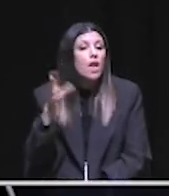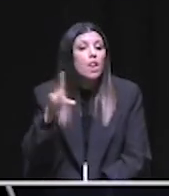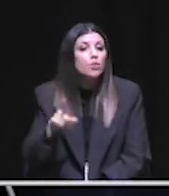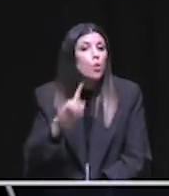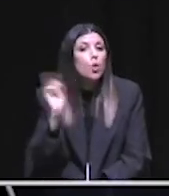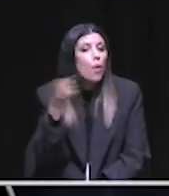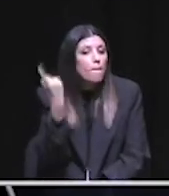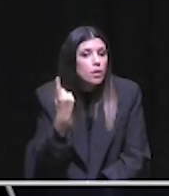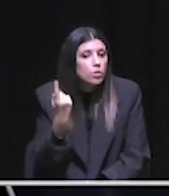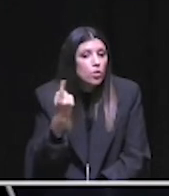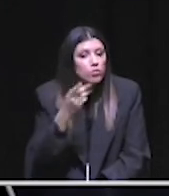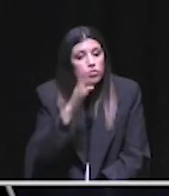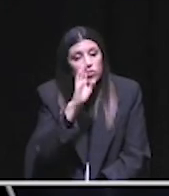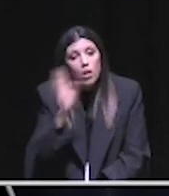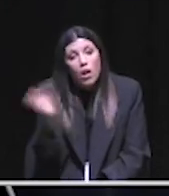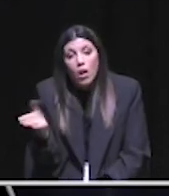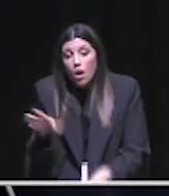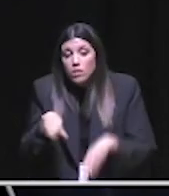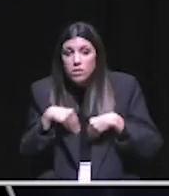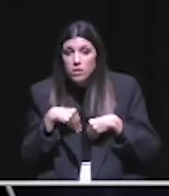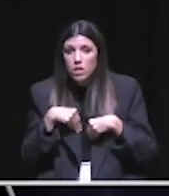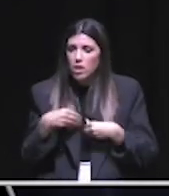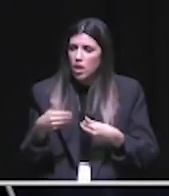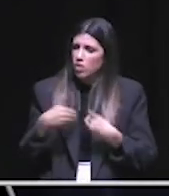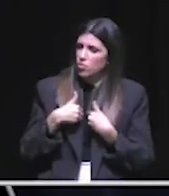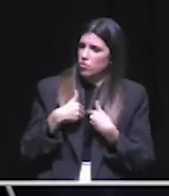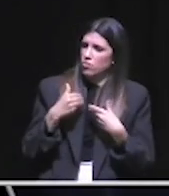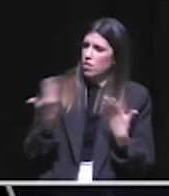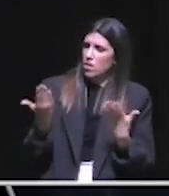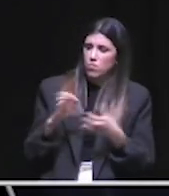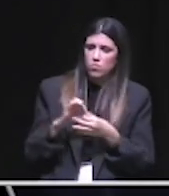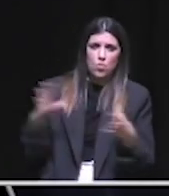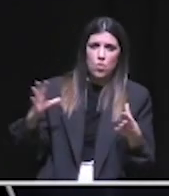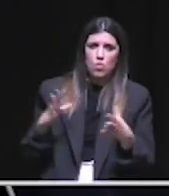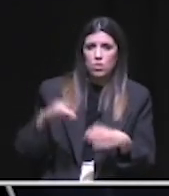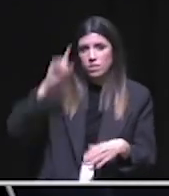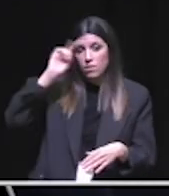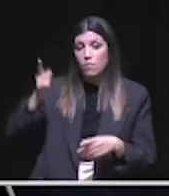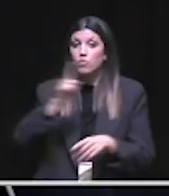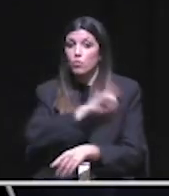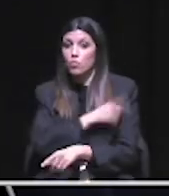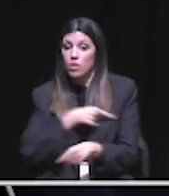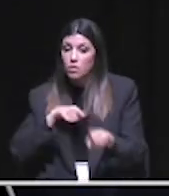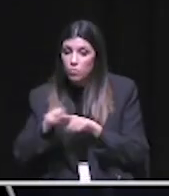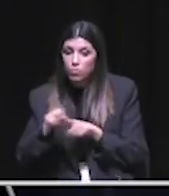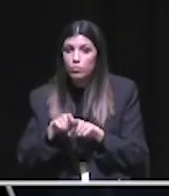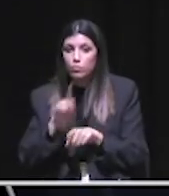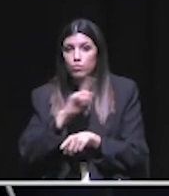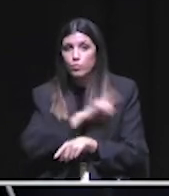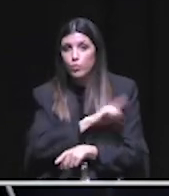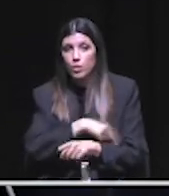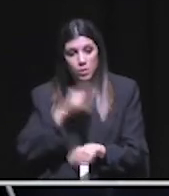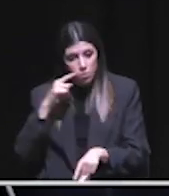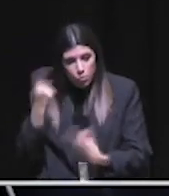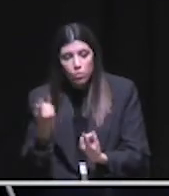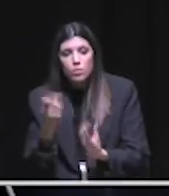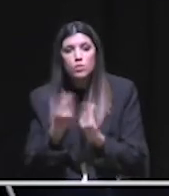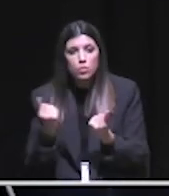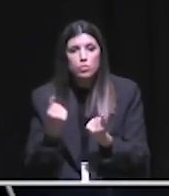sabemos que não é com esta ajuda que podemos contar. Sabemos que é o poder público que tem de garantir que a solução em Lisboa é, sim, para todas as pessoas